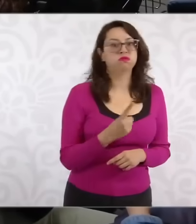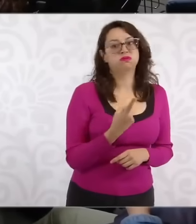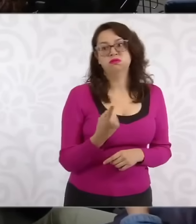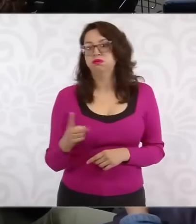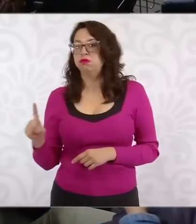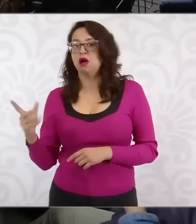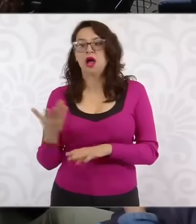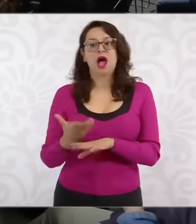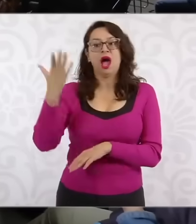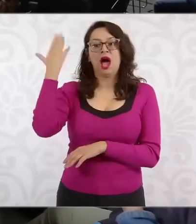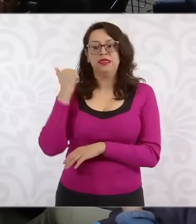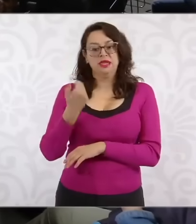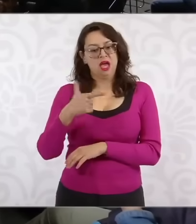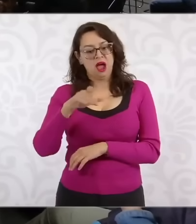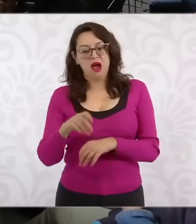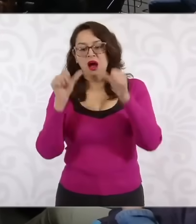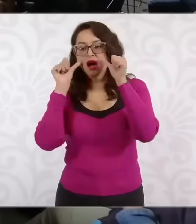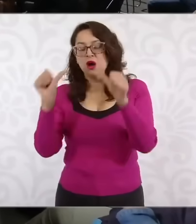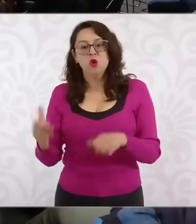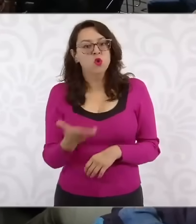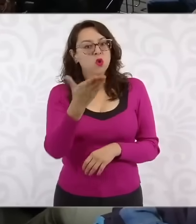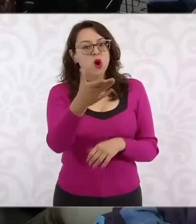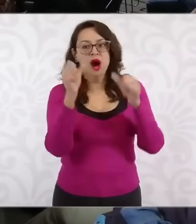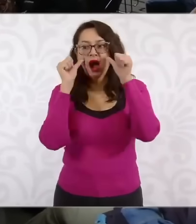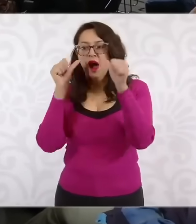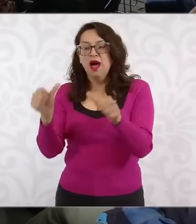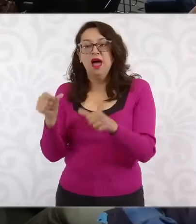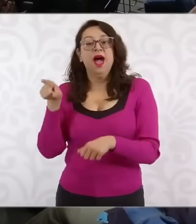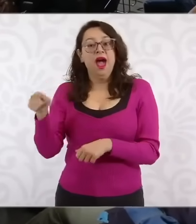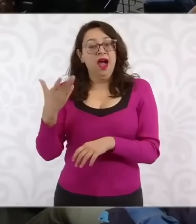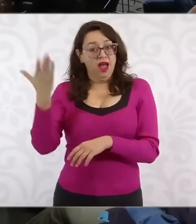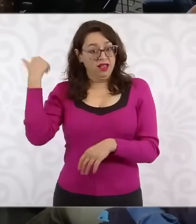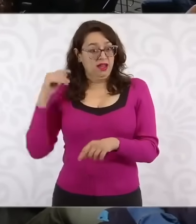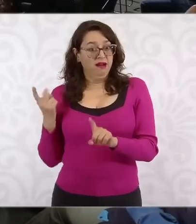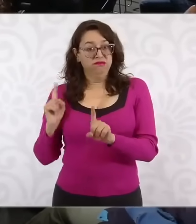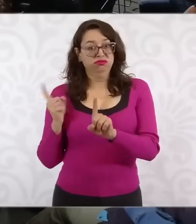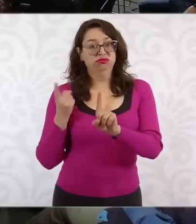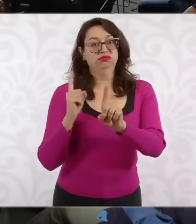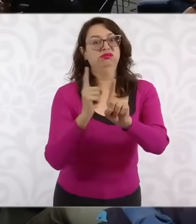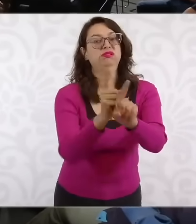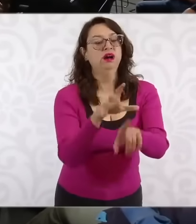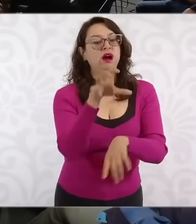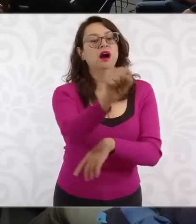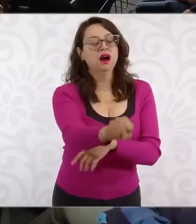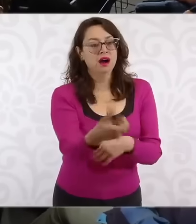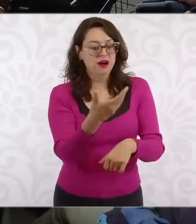Manuel, los atendió a usted en porque la fueron a corretear en una en un evento. Y presidenta,